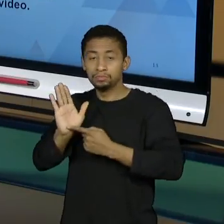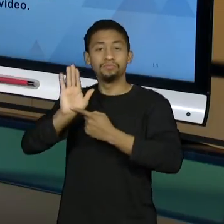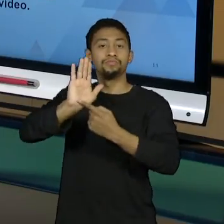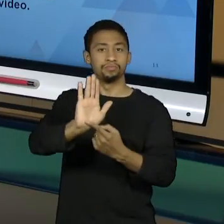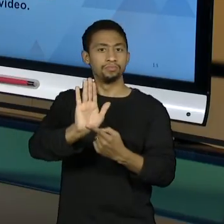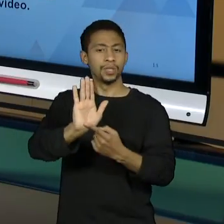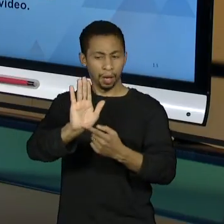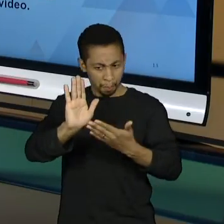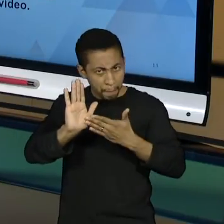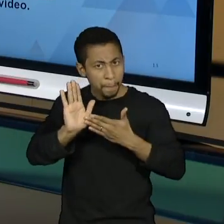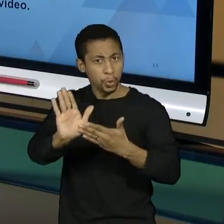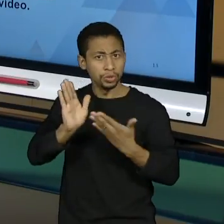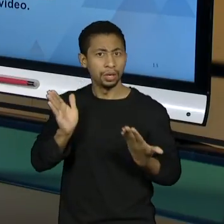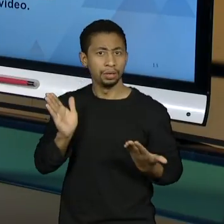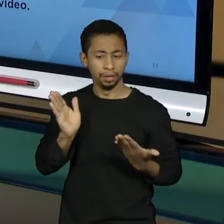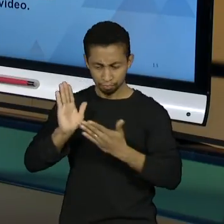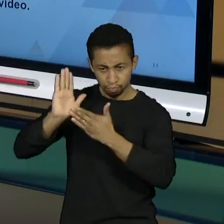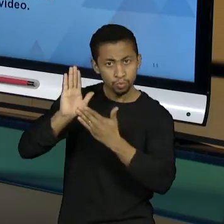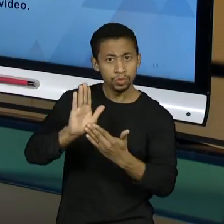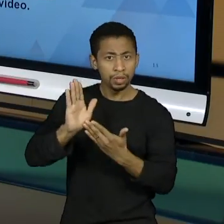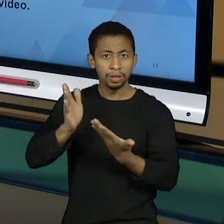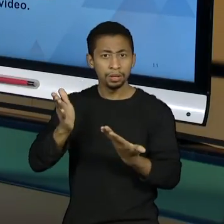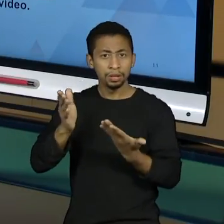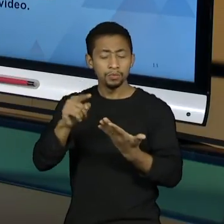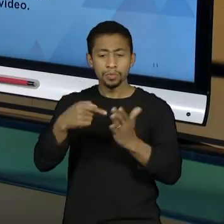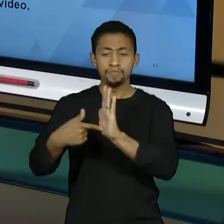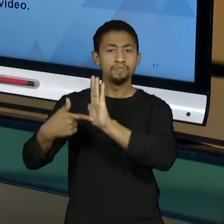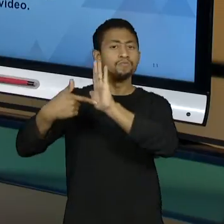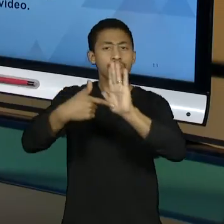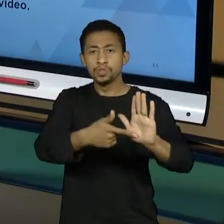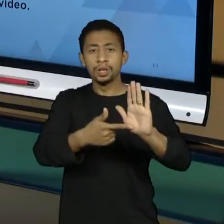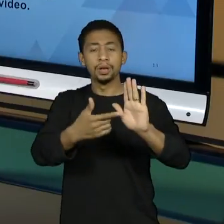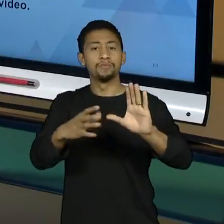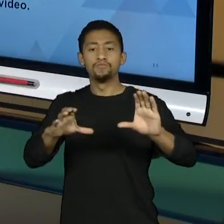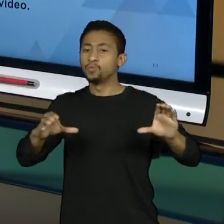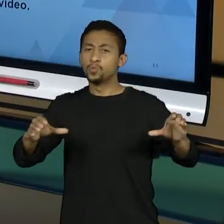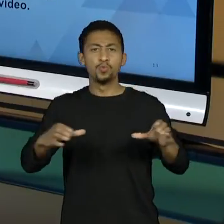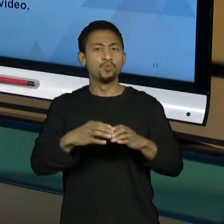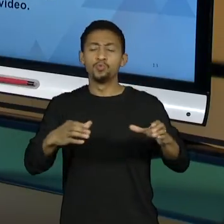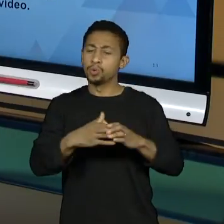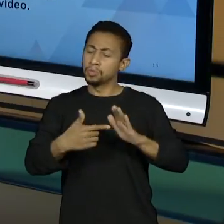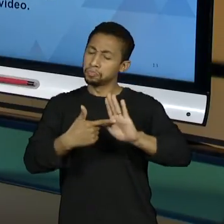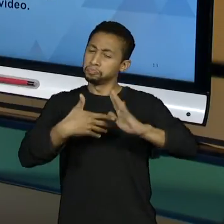HORA DE MOSTRAR, É HORA DE VOCÊ SE VALORIZAR, O GRUPO SE VALORIZAR FAZENDO UM BELO RELATÓRIO